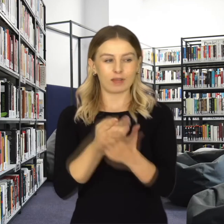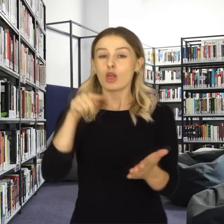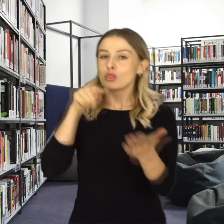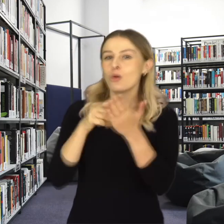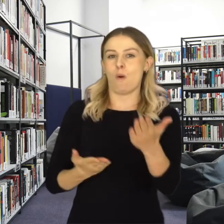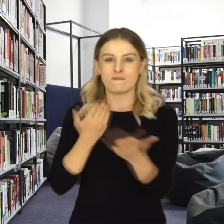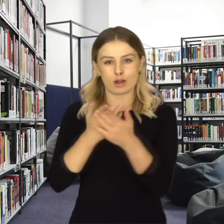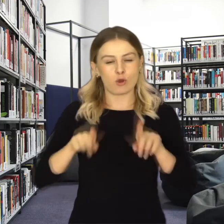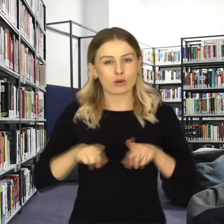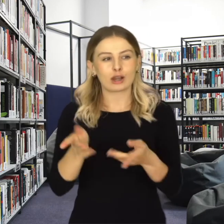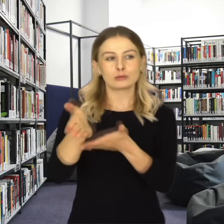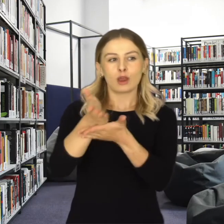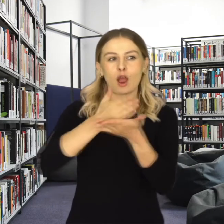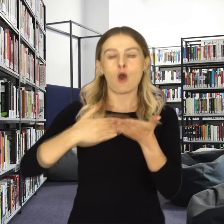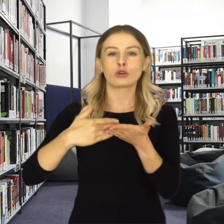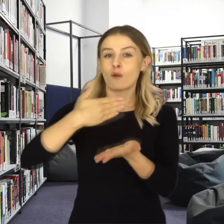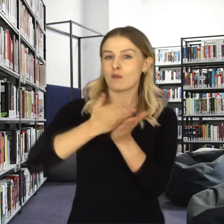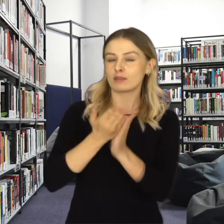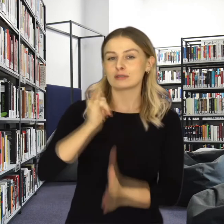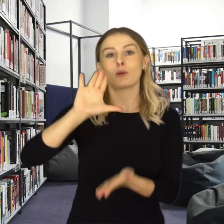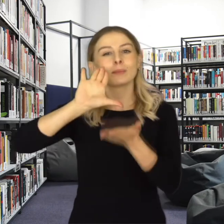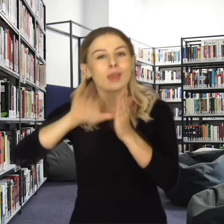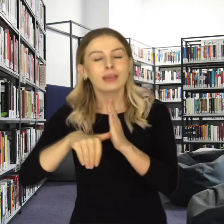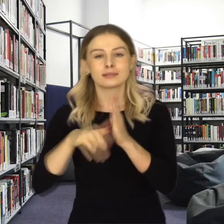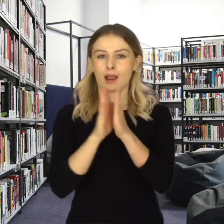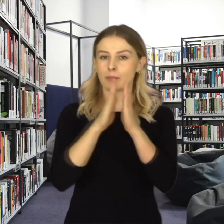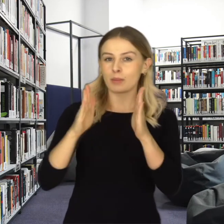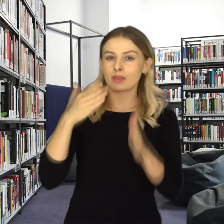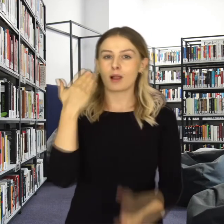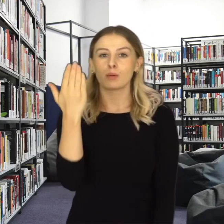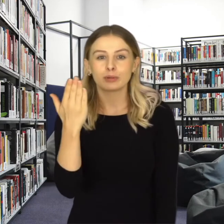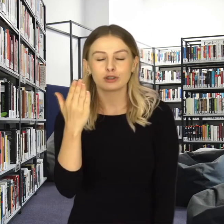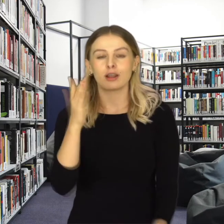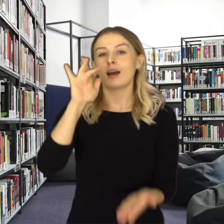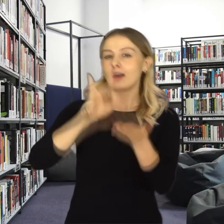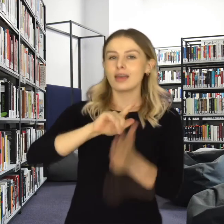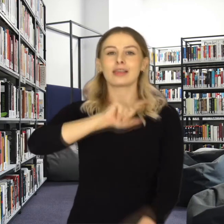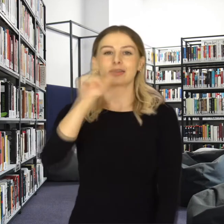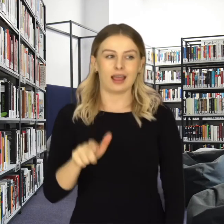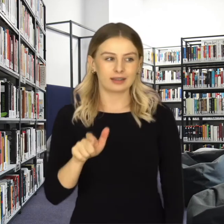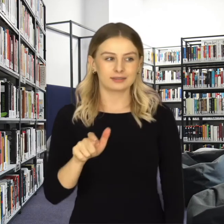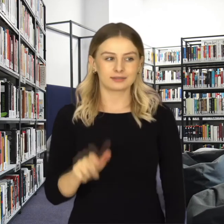które organizują filie Wojewódzkiej i Miejskiej Biblioteki Publicznej w Gdańsku.